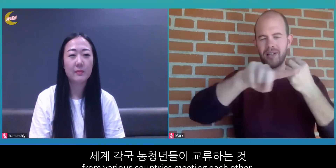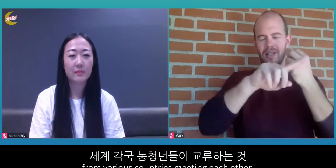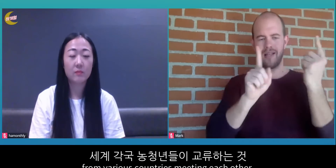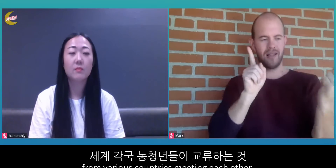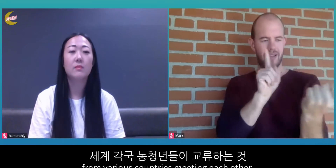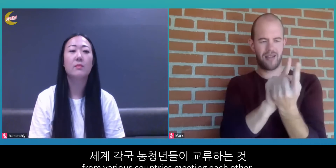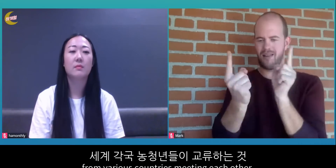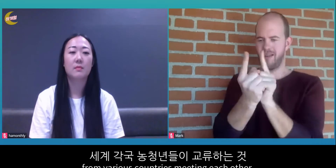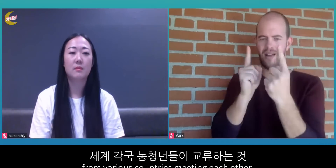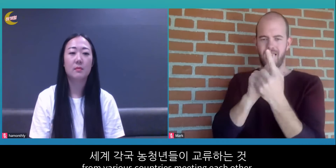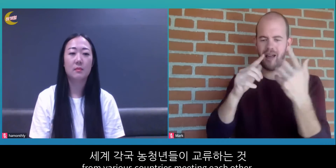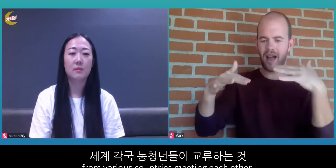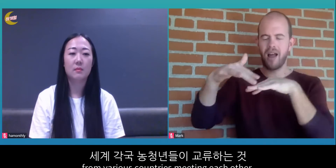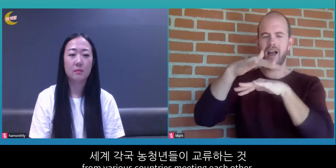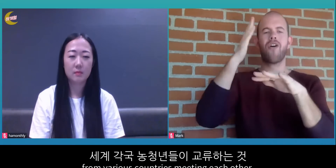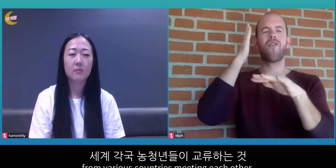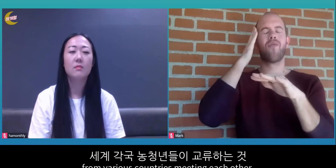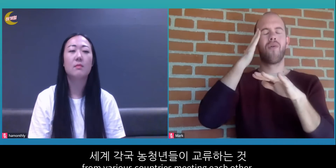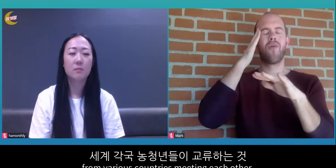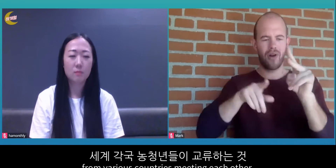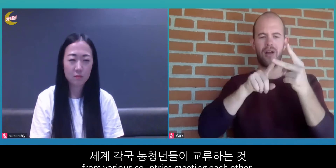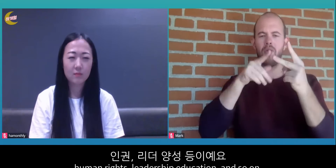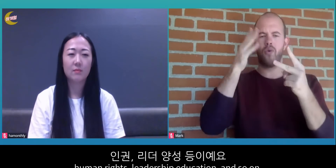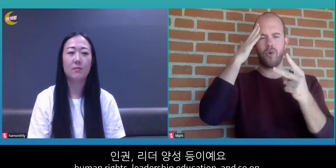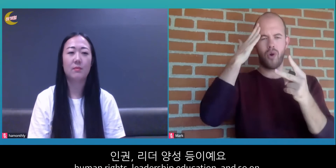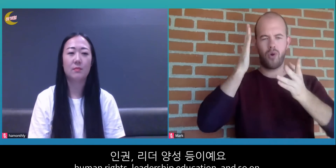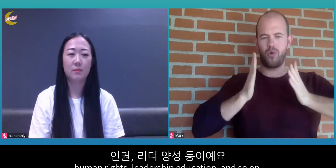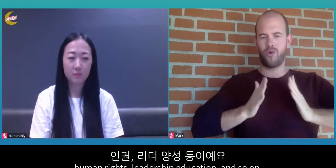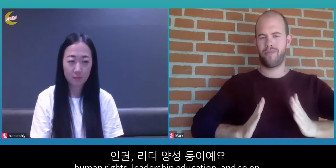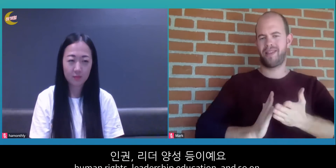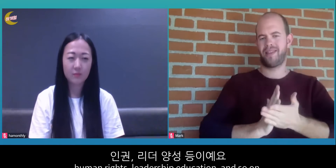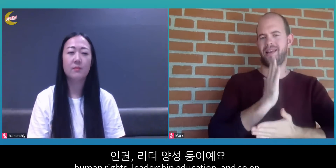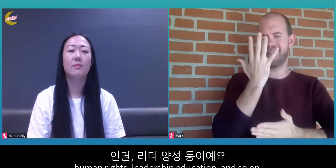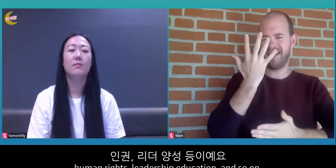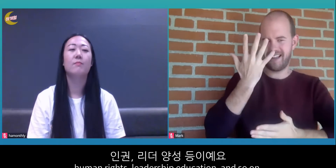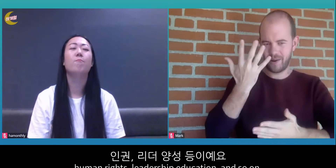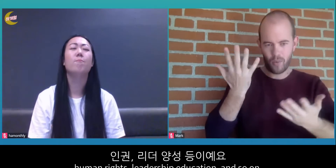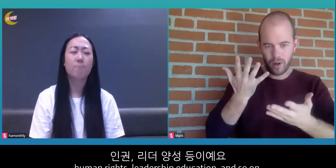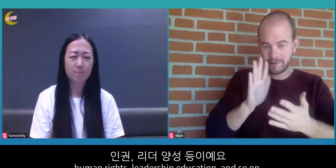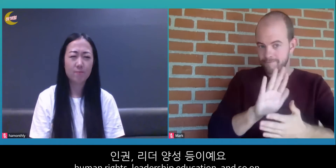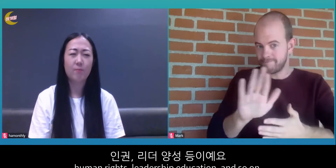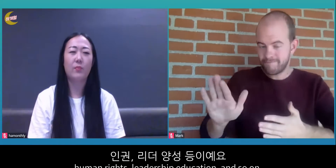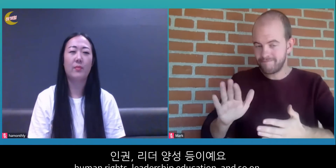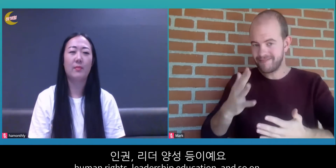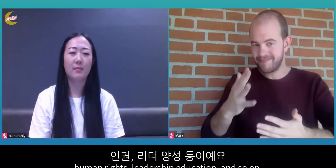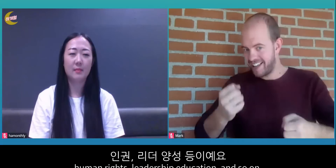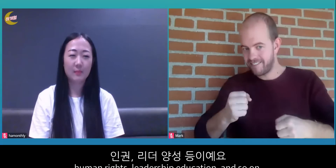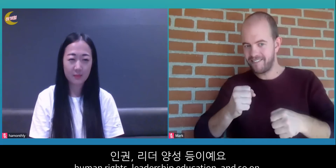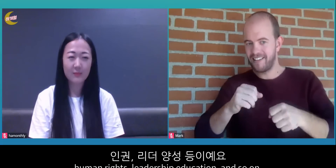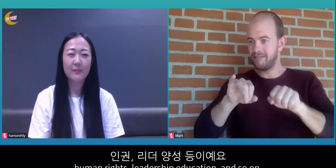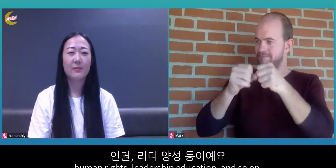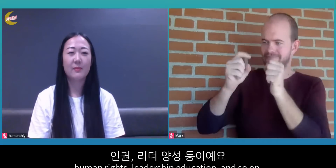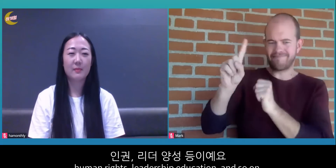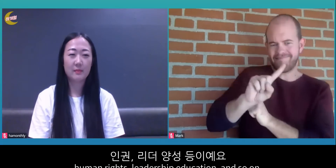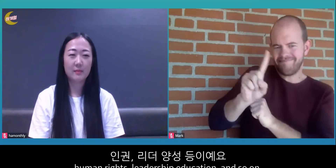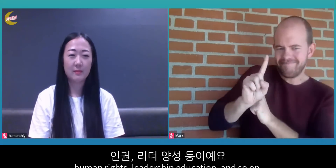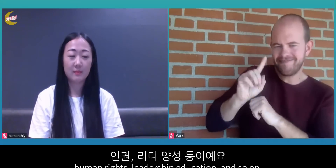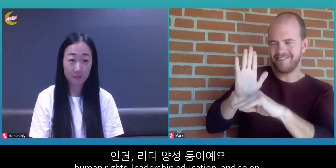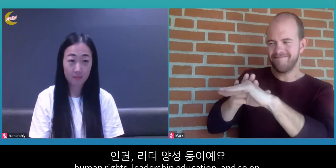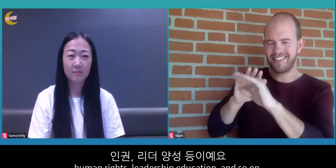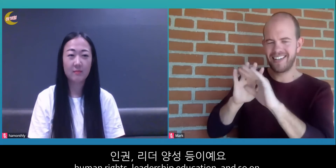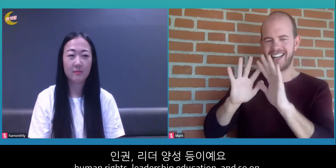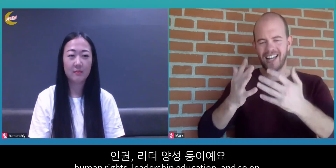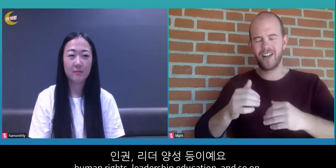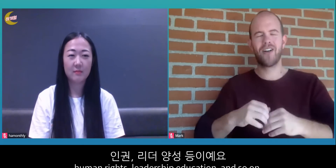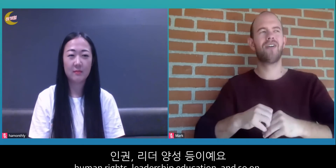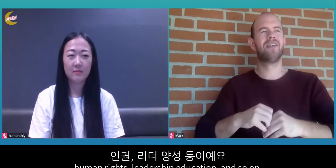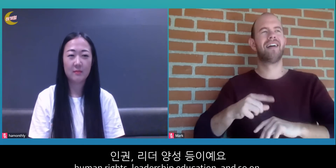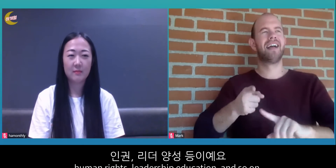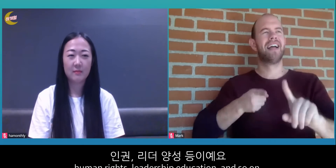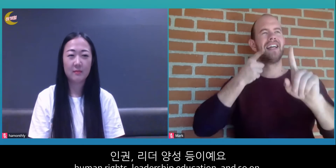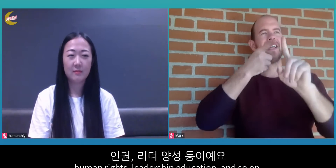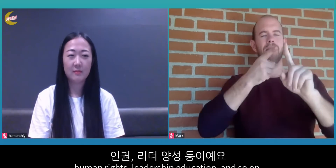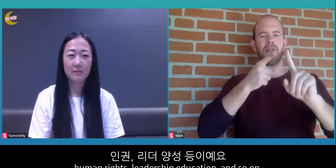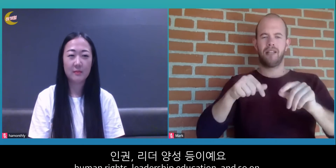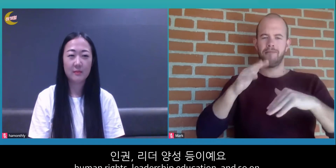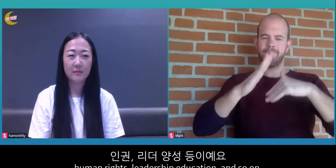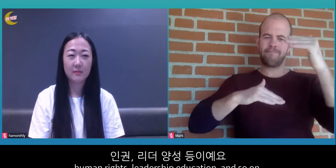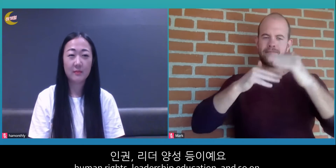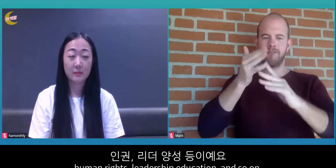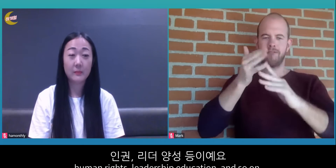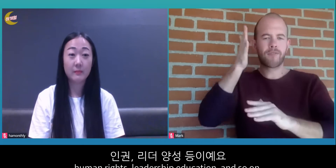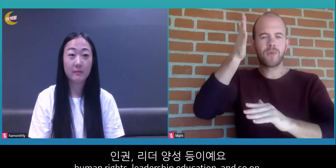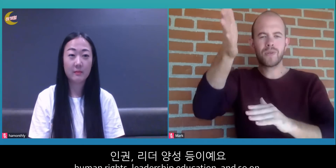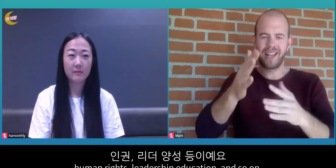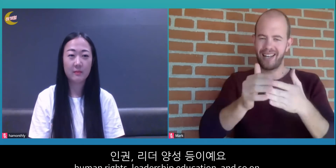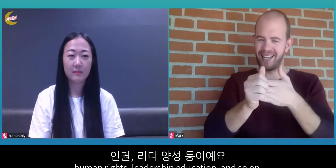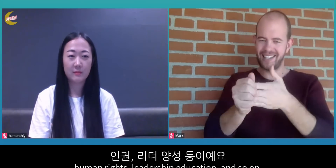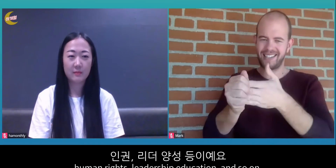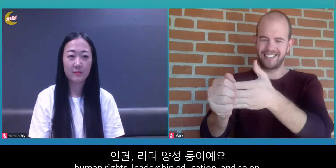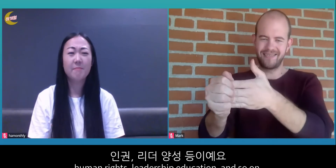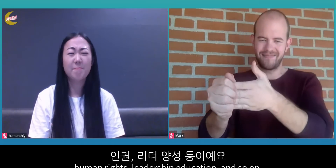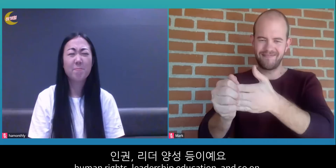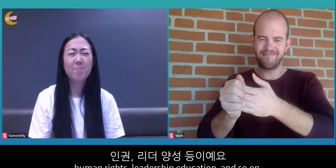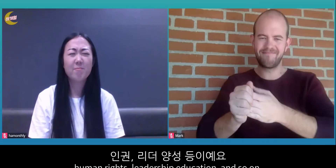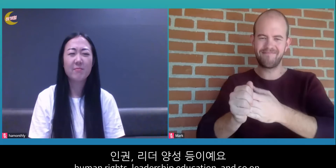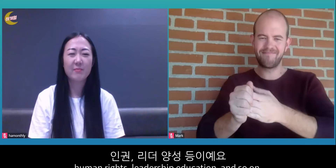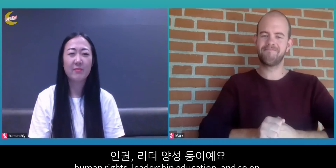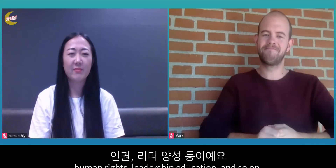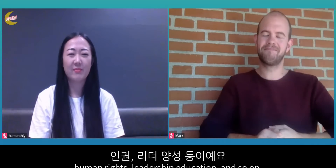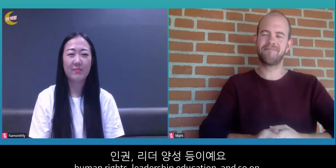人権、リーダーシップ教育などにあります。